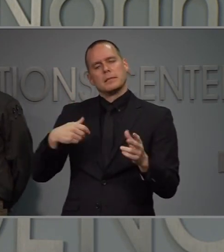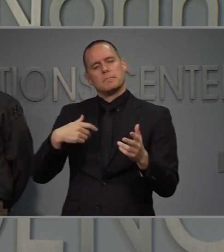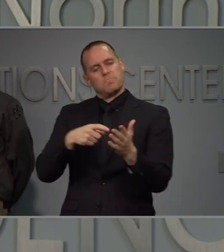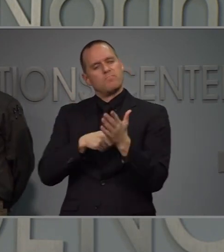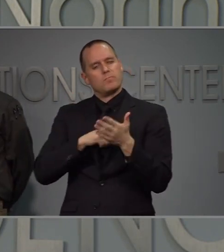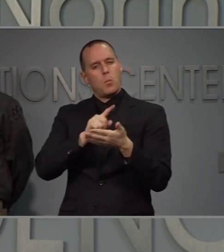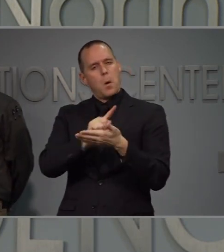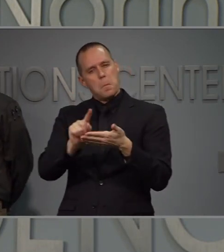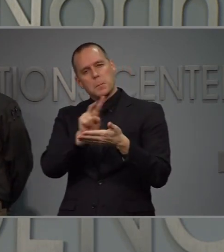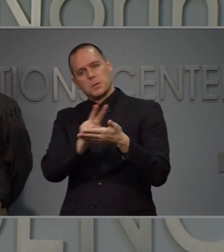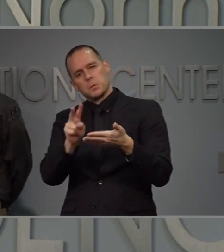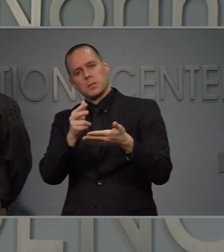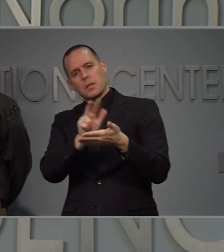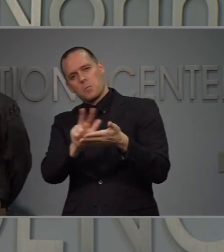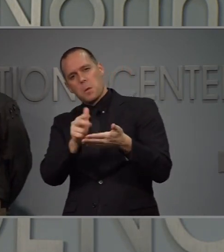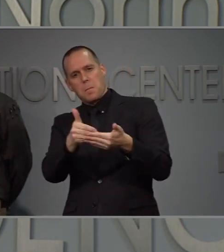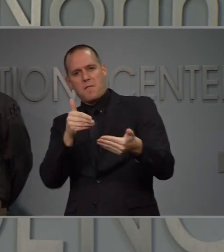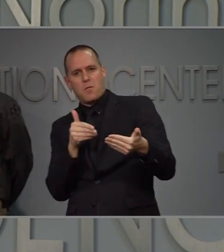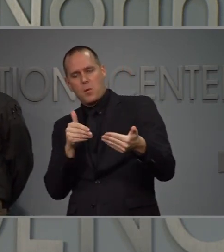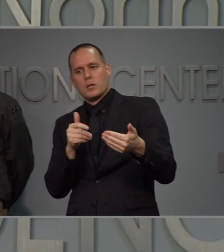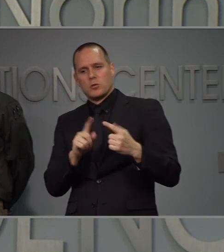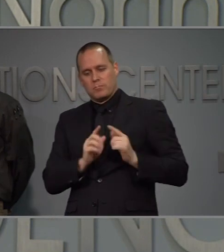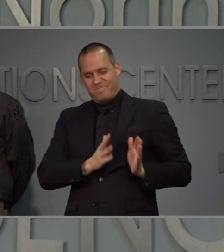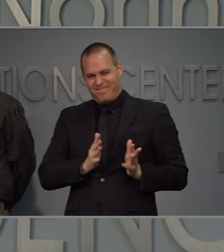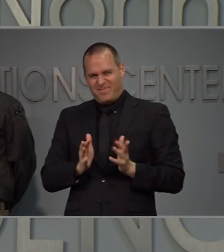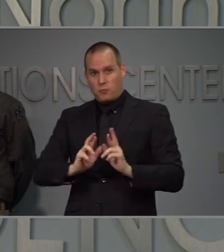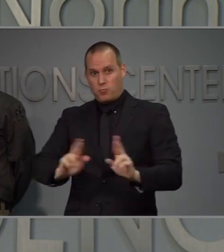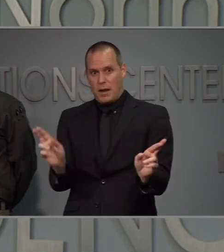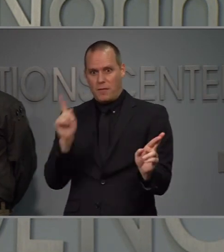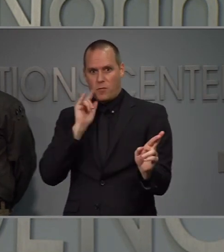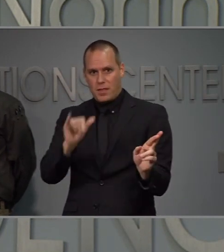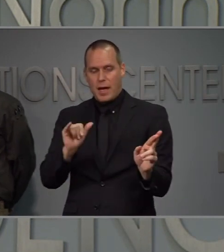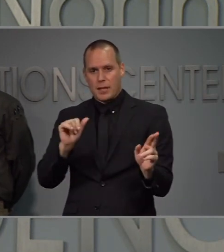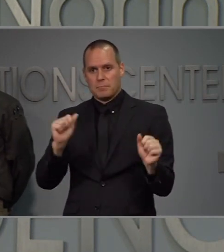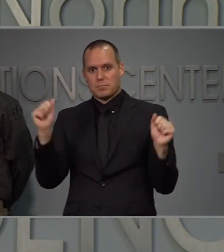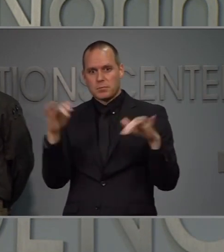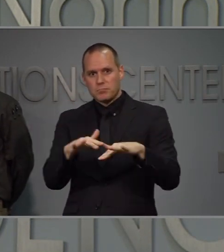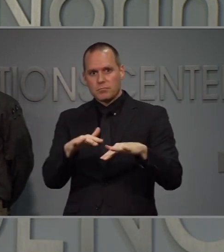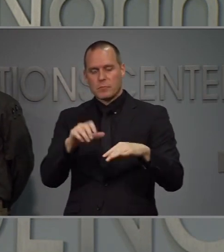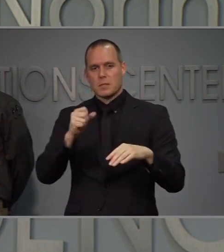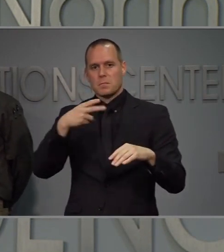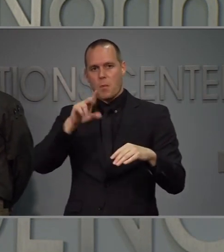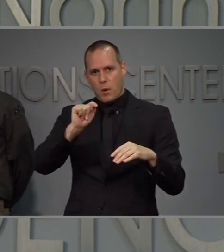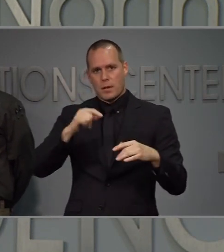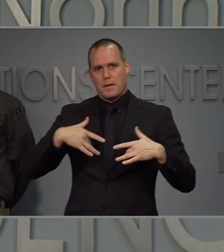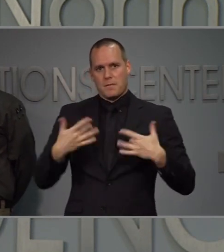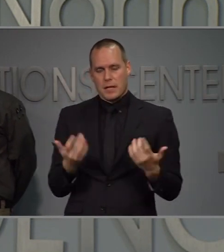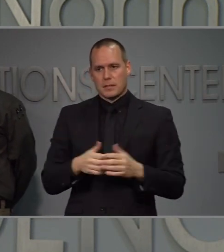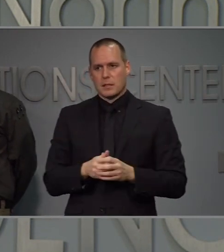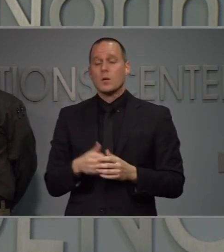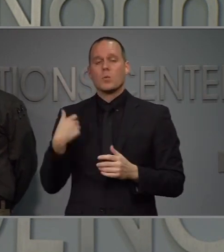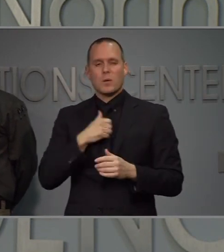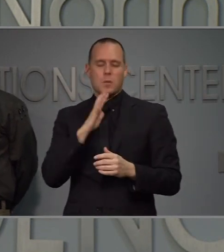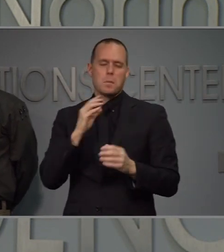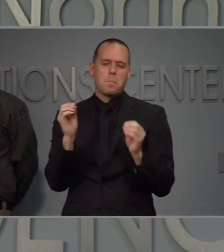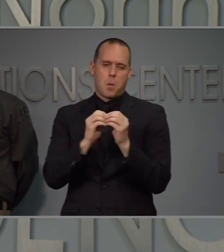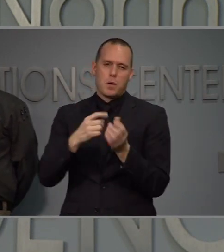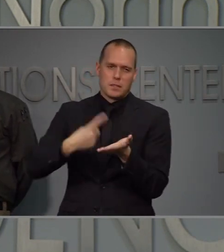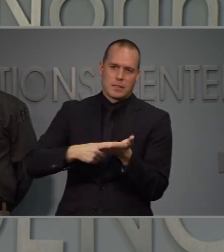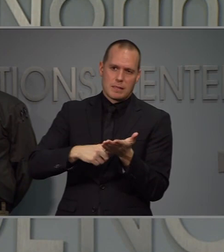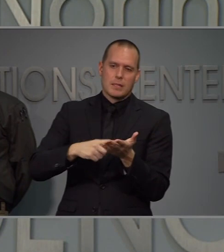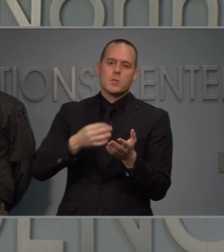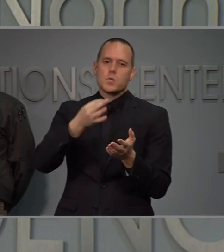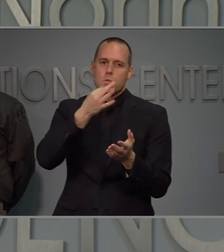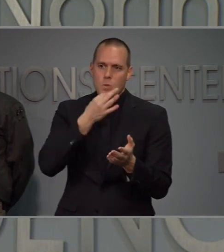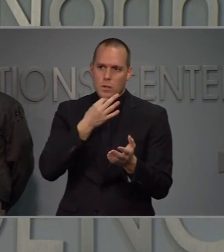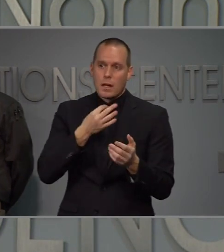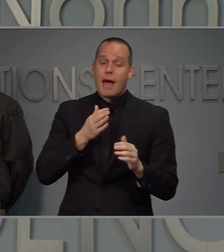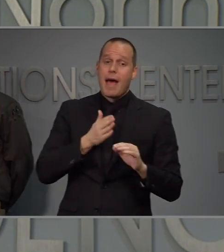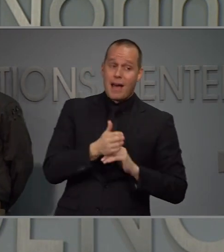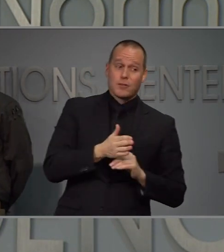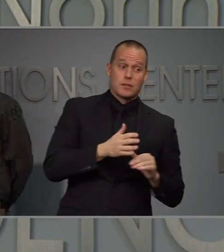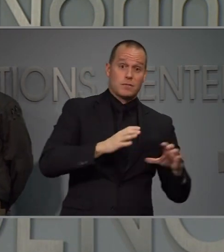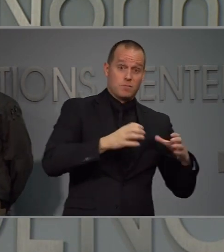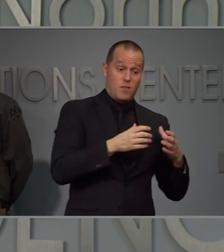Prepararnos autos necesitan varias semanas. Así quién.